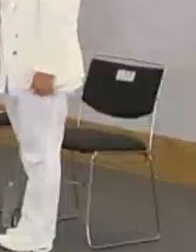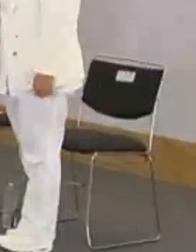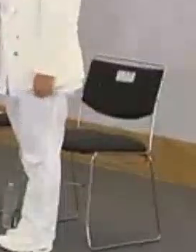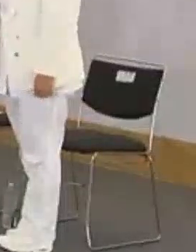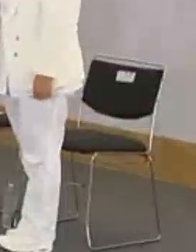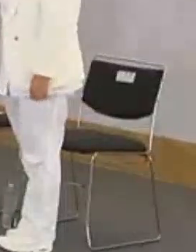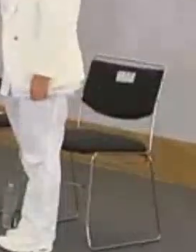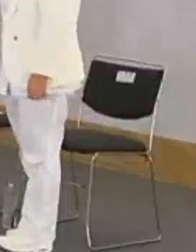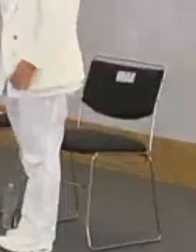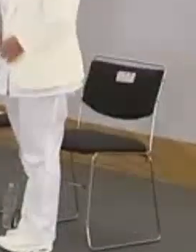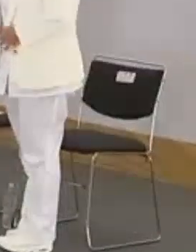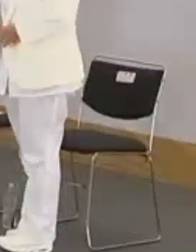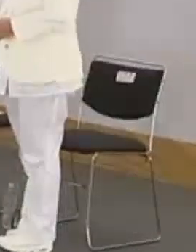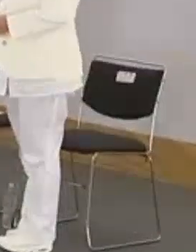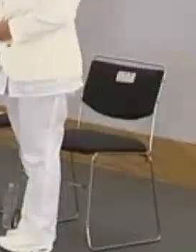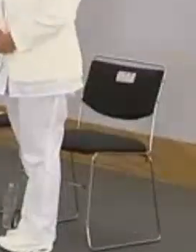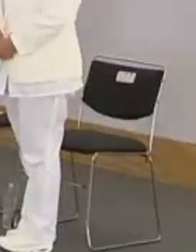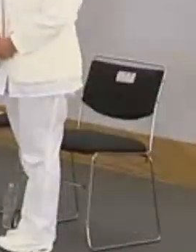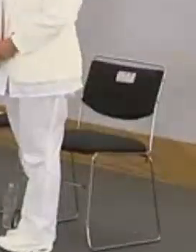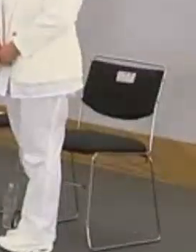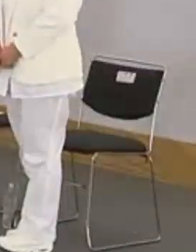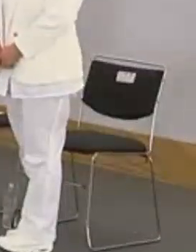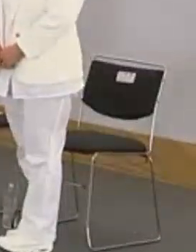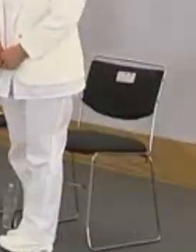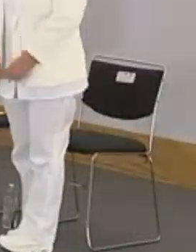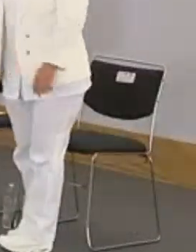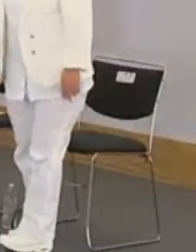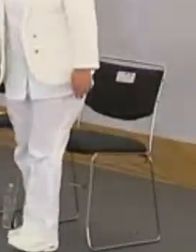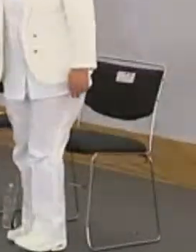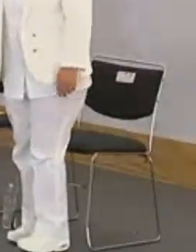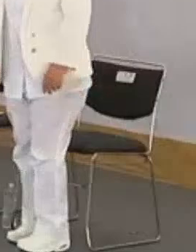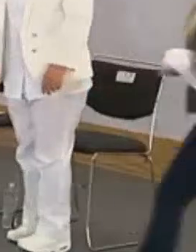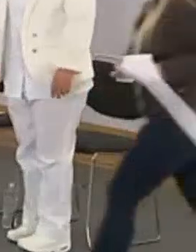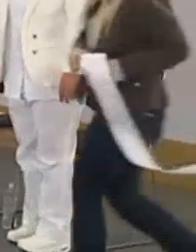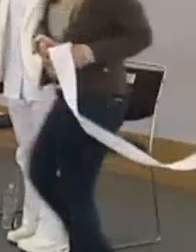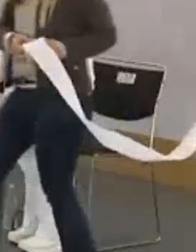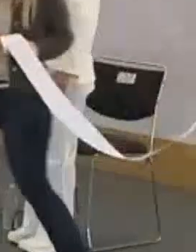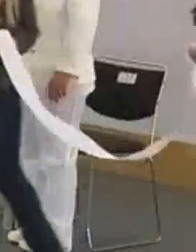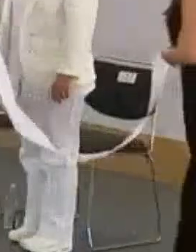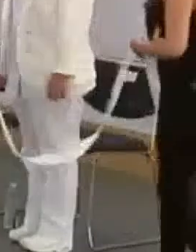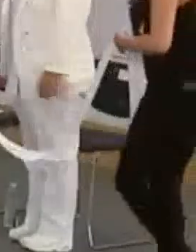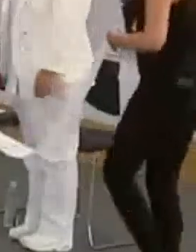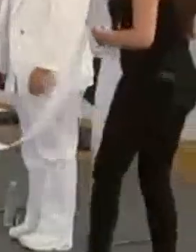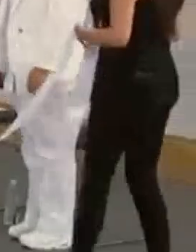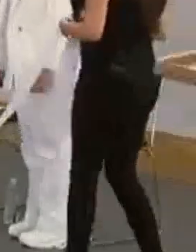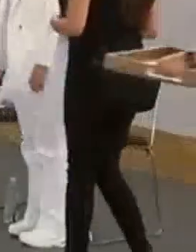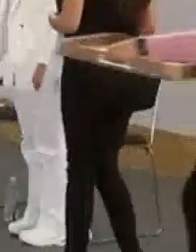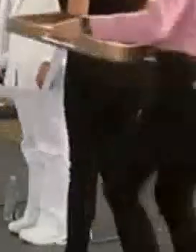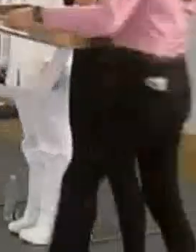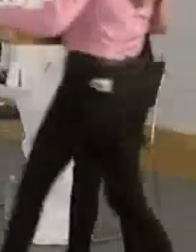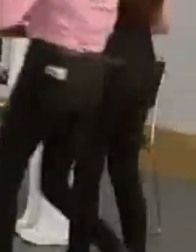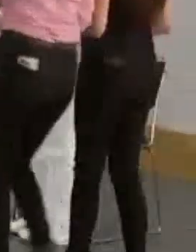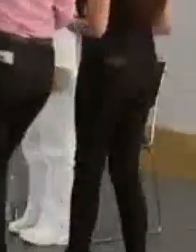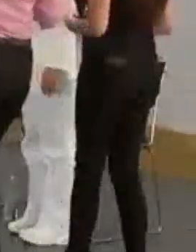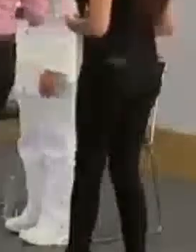Procedemos con el corte del listón inaugural de la primera etapa del Hospital Regional de Tlajomulco,